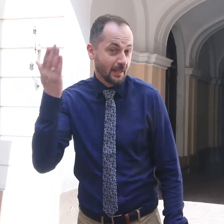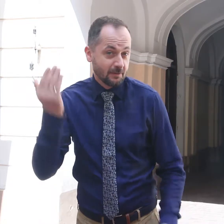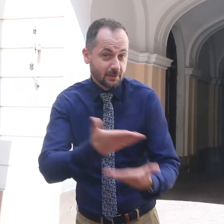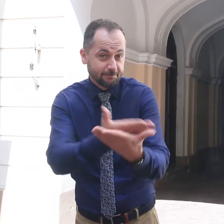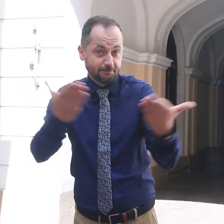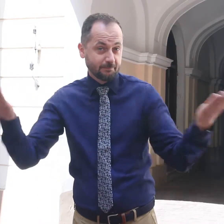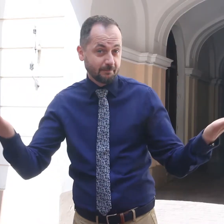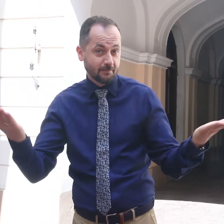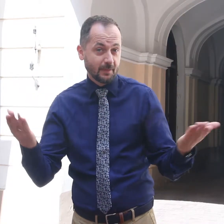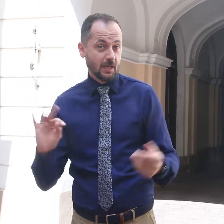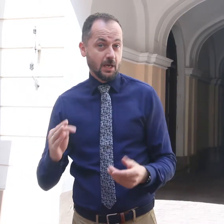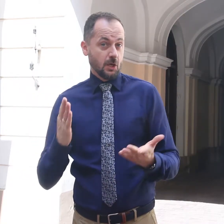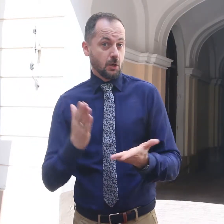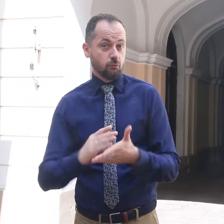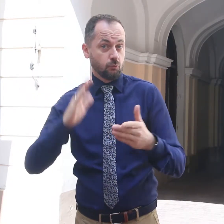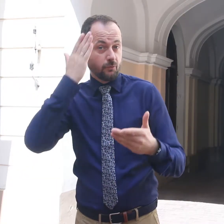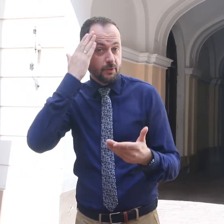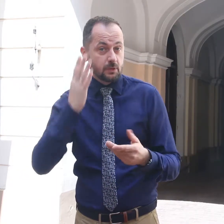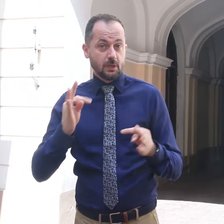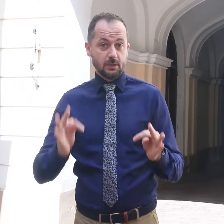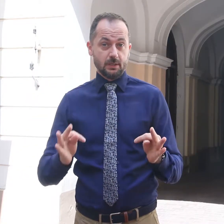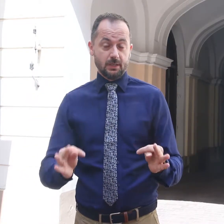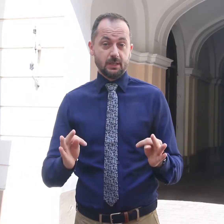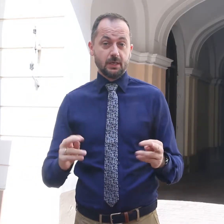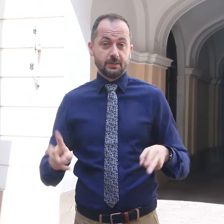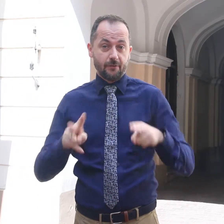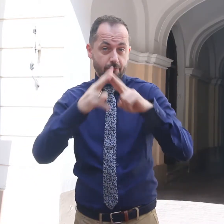Witam, jak zapewne wiecie, obecnie w Paryżu trwa